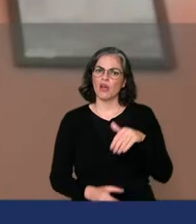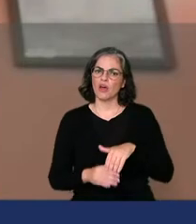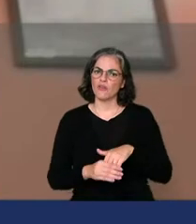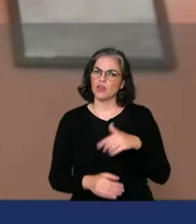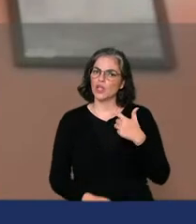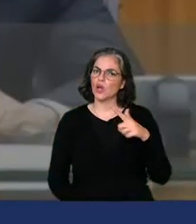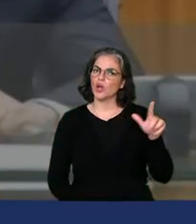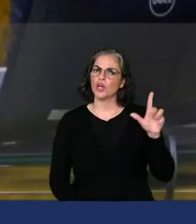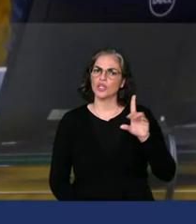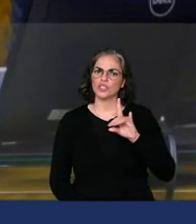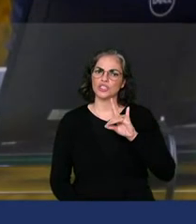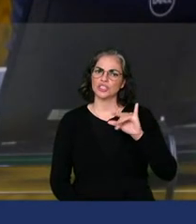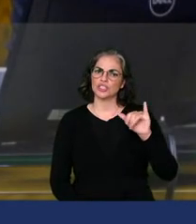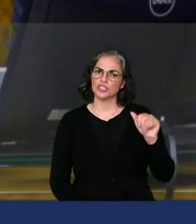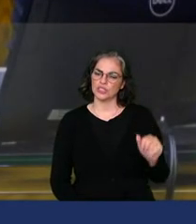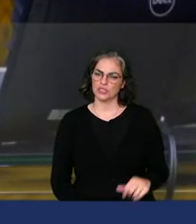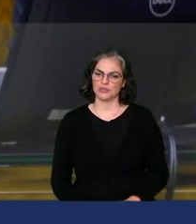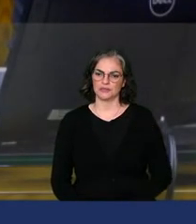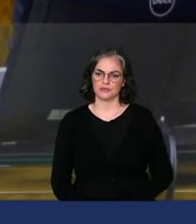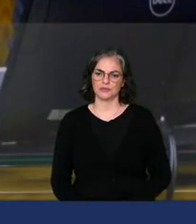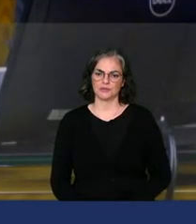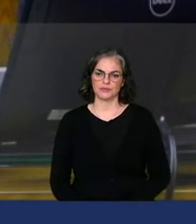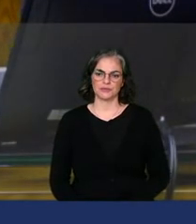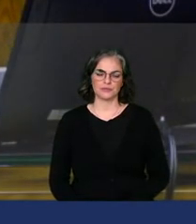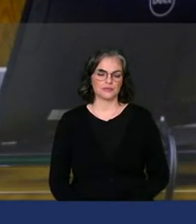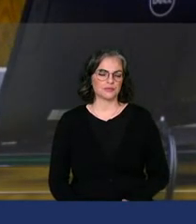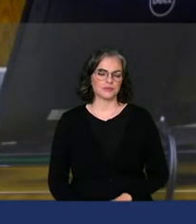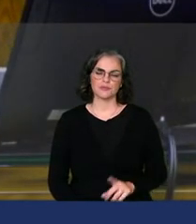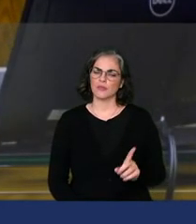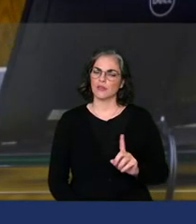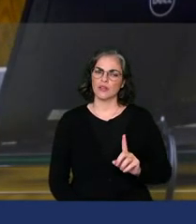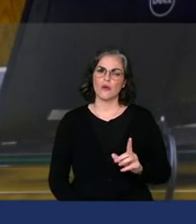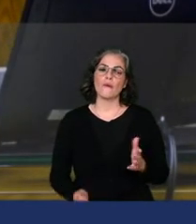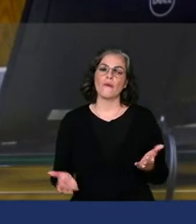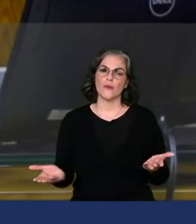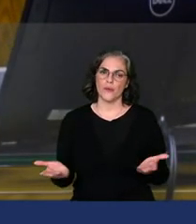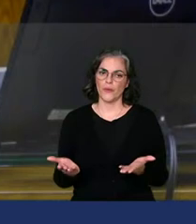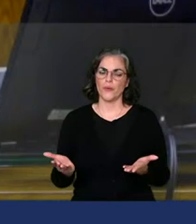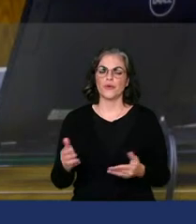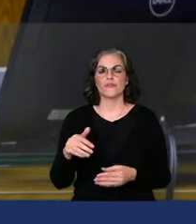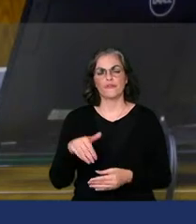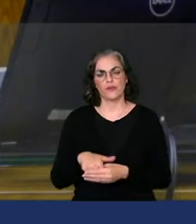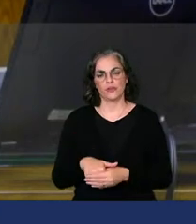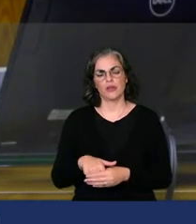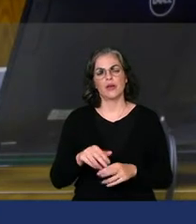QUE É MAIS PRUDENTE VOTARMOS O PROJETO OUTRO DIA. [PRESIDENTE]: TEM O COMPROMISSO DO PRESIDENTE ARTUR DE FAZER ESSAS VOTAÇÃO